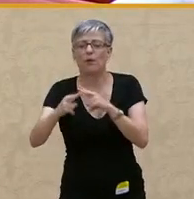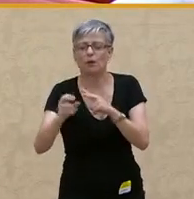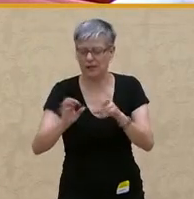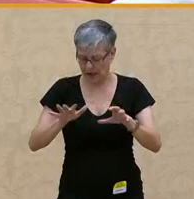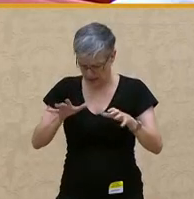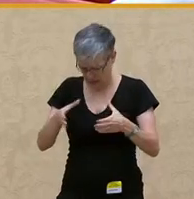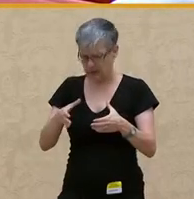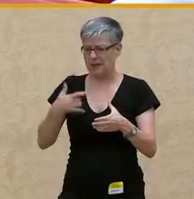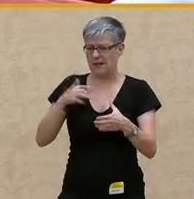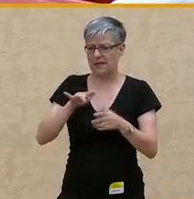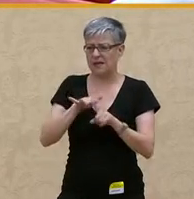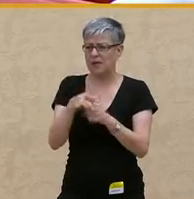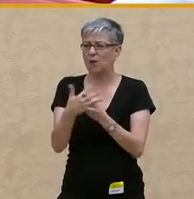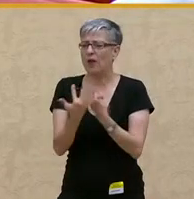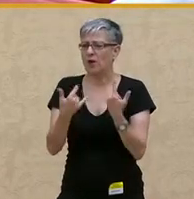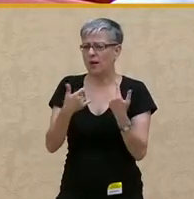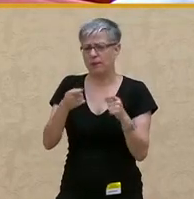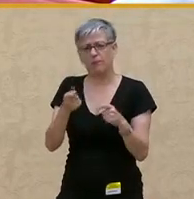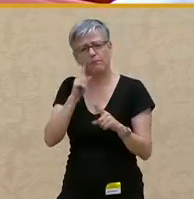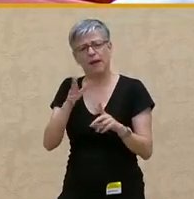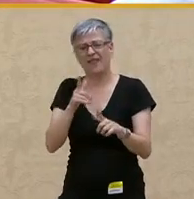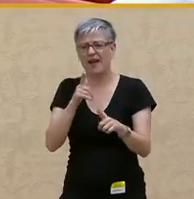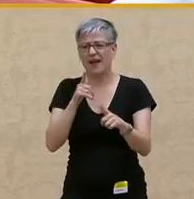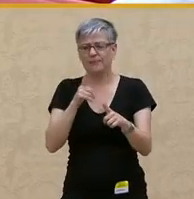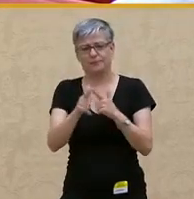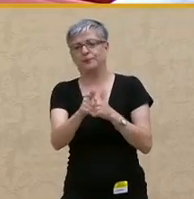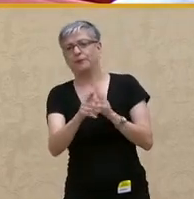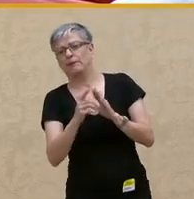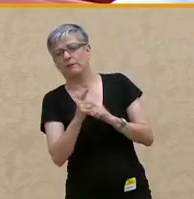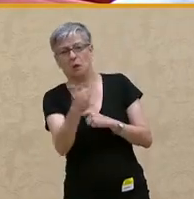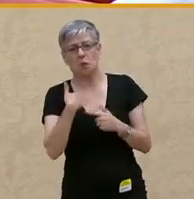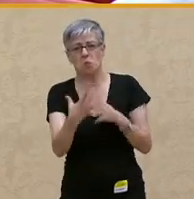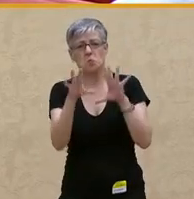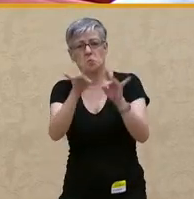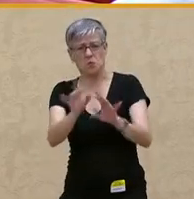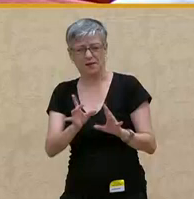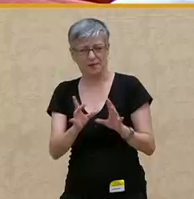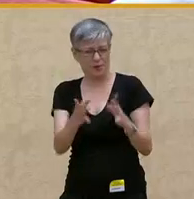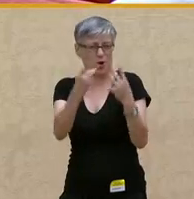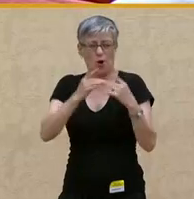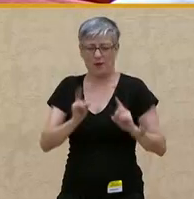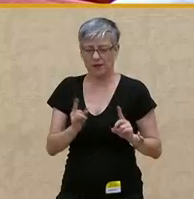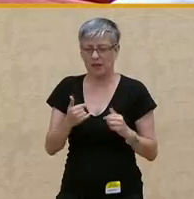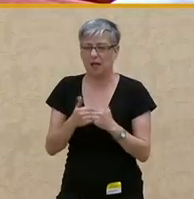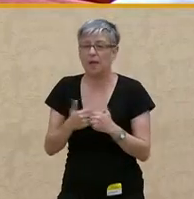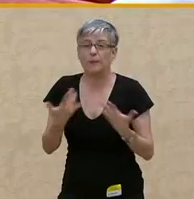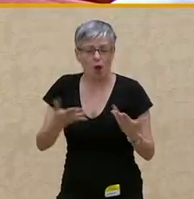parecernos muchas veces lejanas, pero no es así. Yo quería estar aquí hoy porque el día de mañana